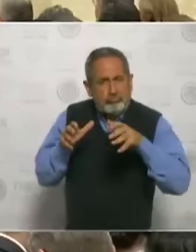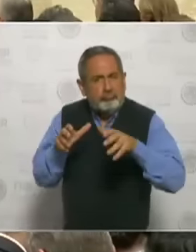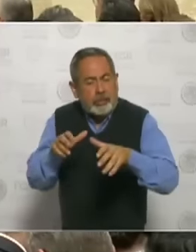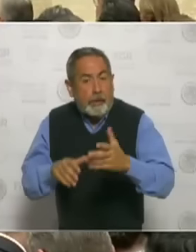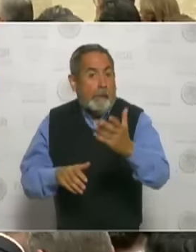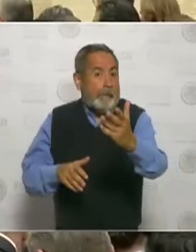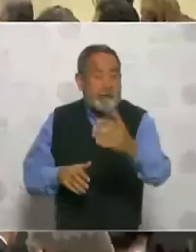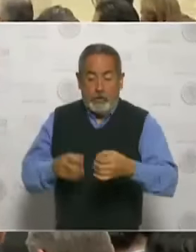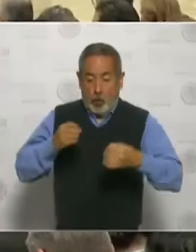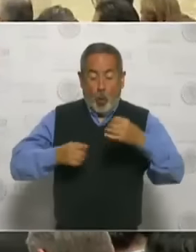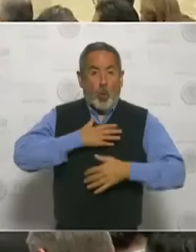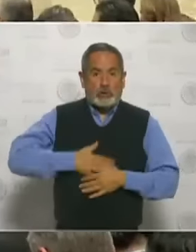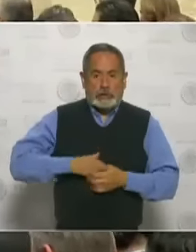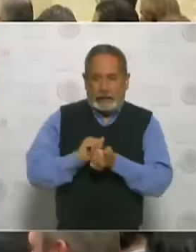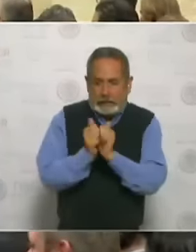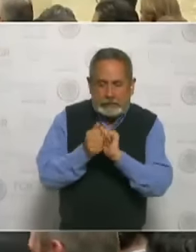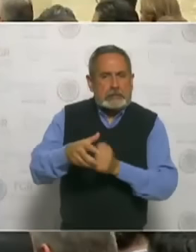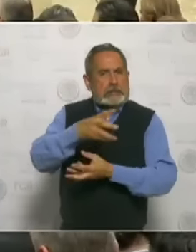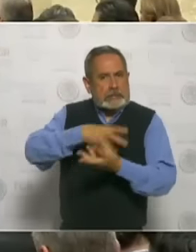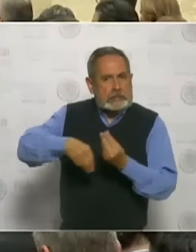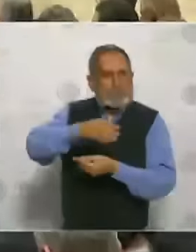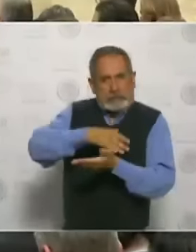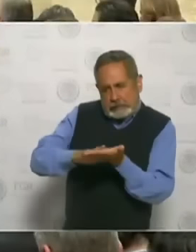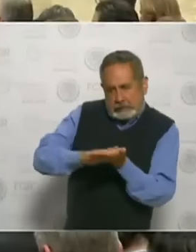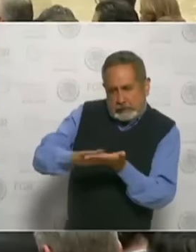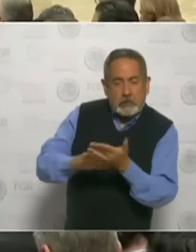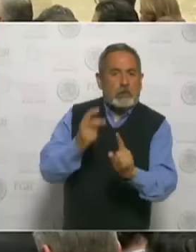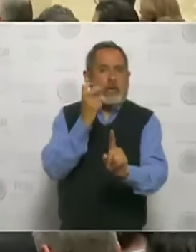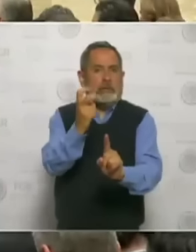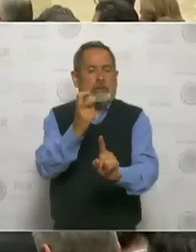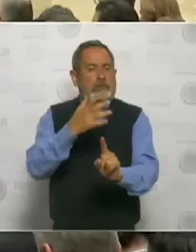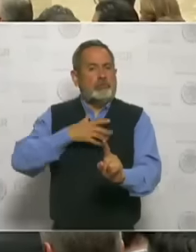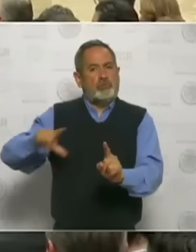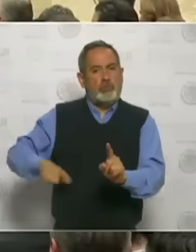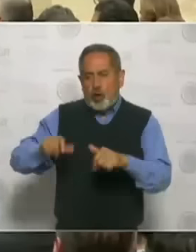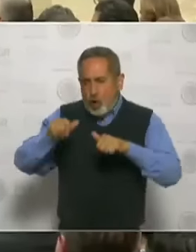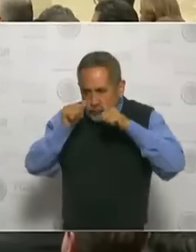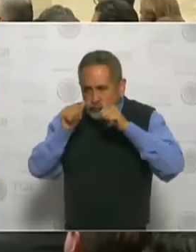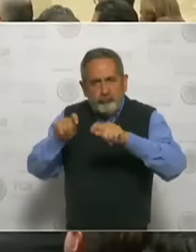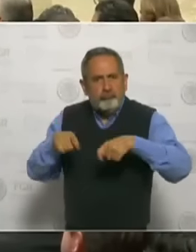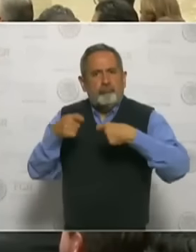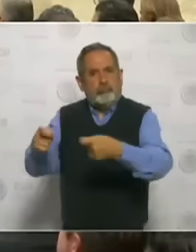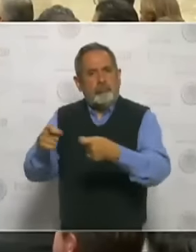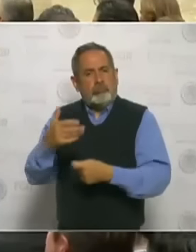la justicia restaurativa es el mecanismo del Estado para garantizar la reparación integral del